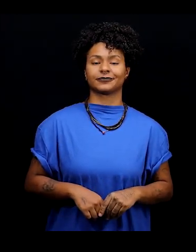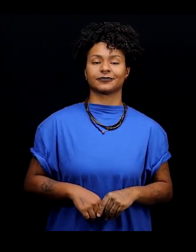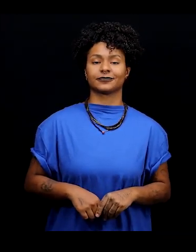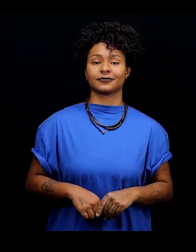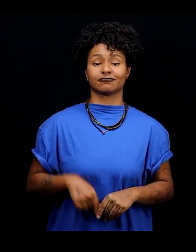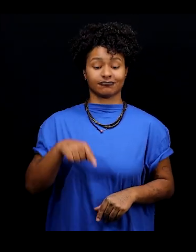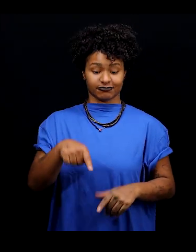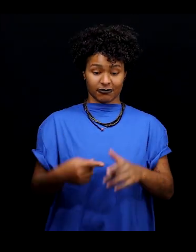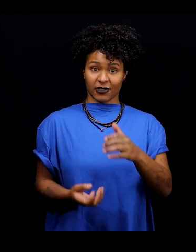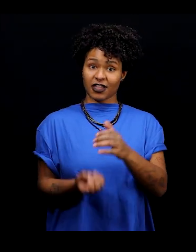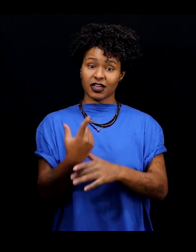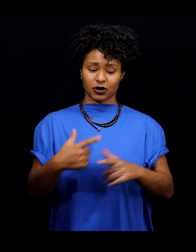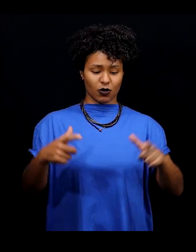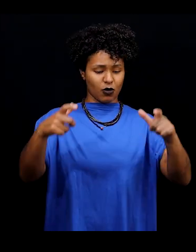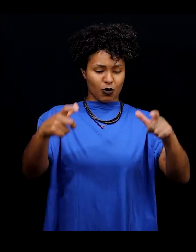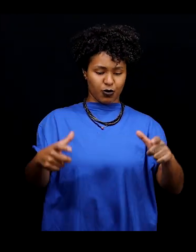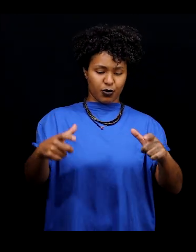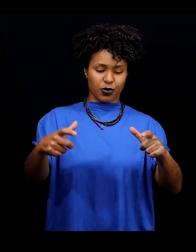que foi criar um eixo para a peça.